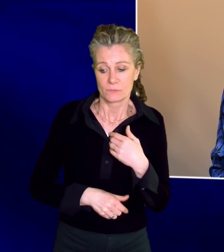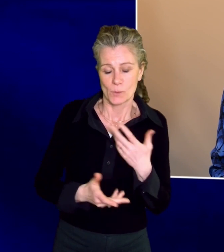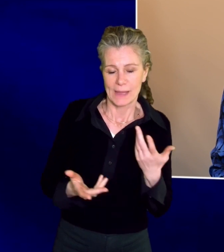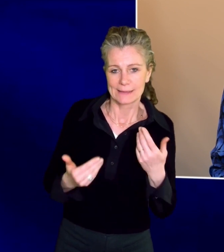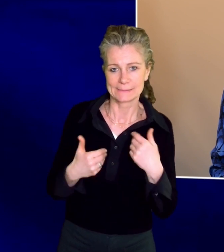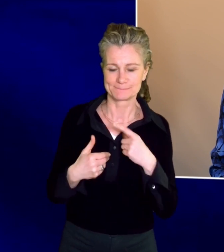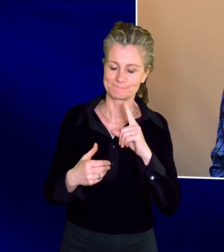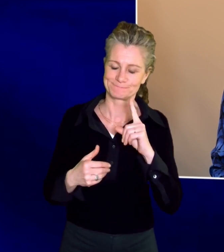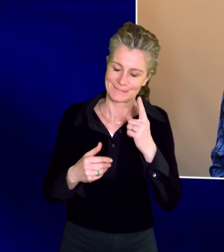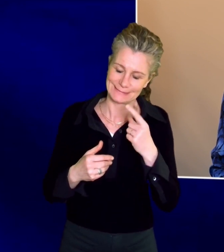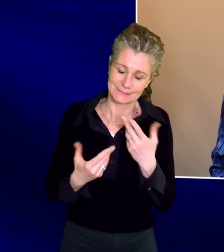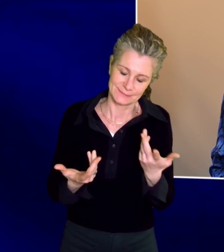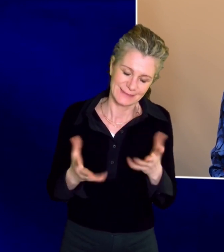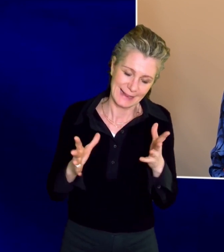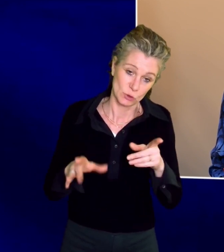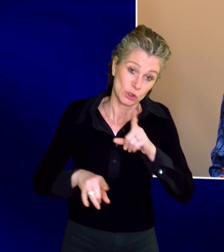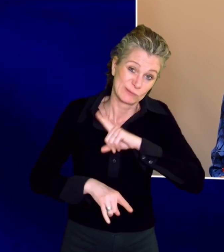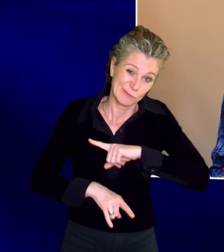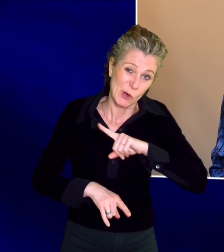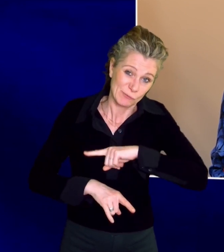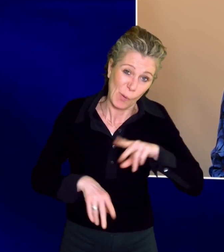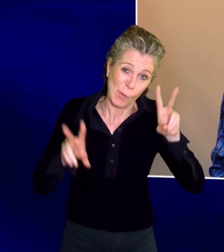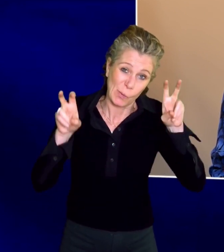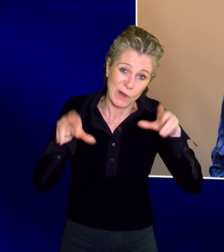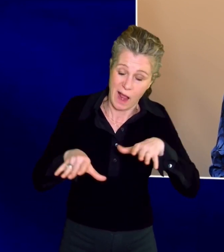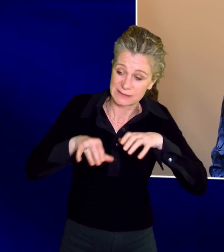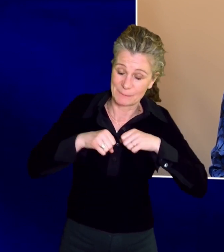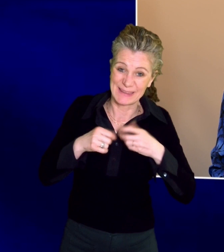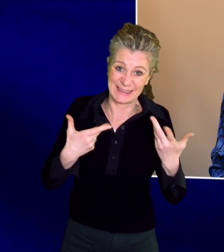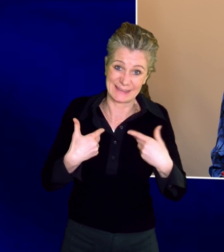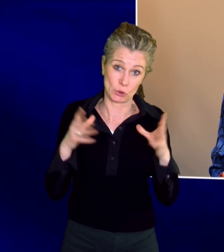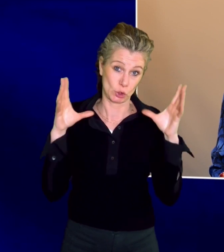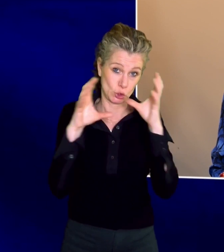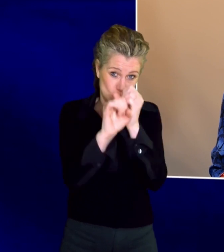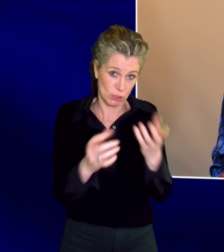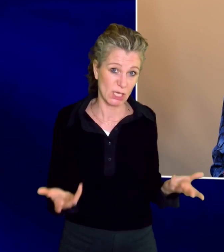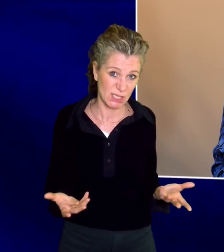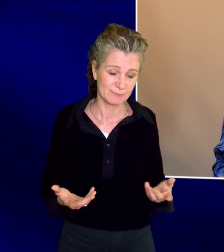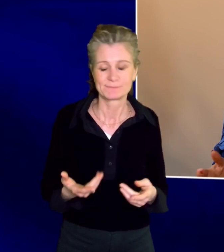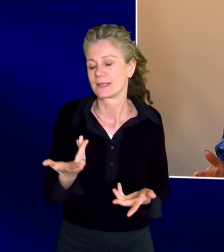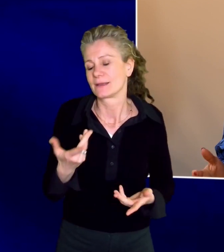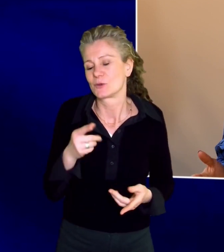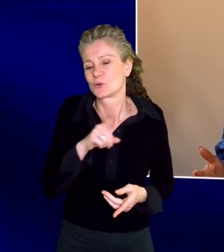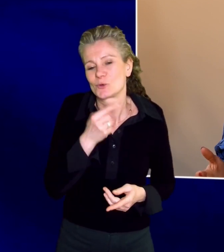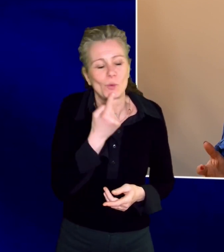'Gewoon' accepteren? -Ja, en dat is natuurlijk helemaal niet gewoon. Dat heeft heel lang geduurd. Ik vond het altijd bijzonder dat je...